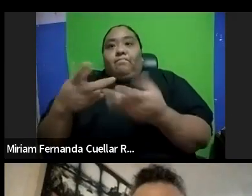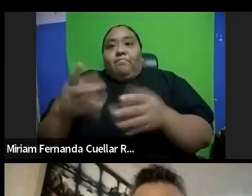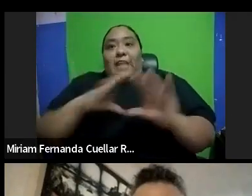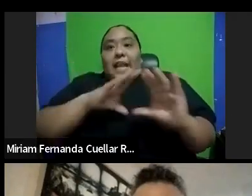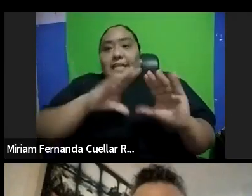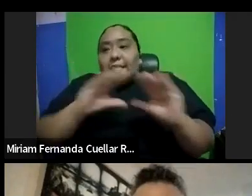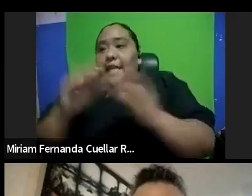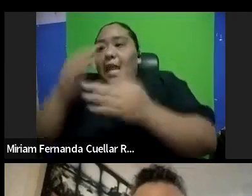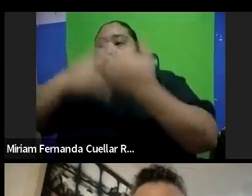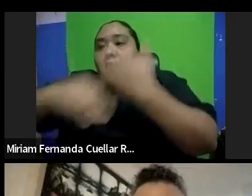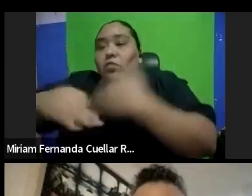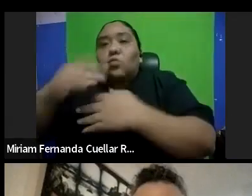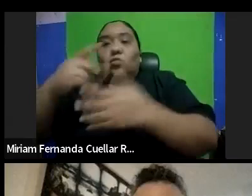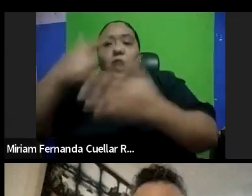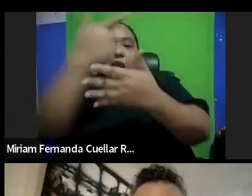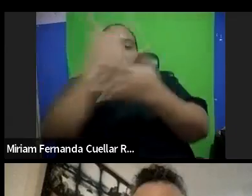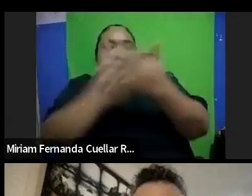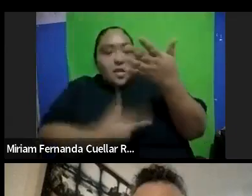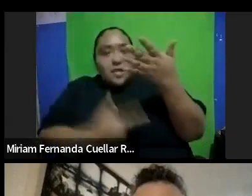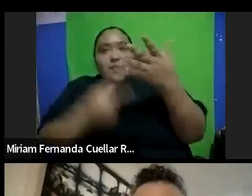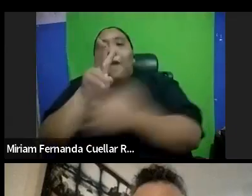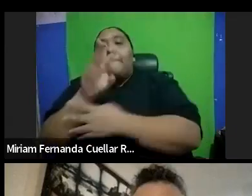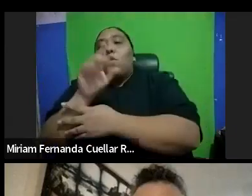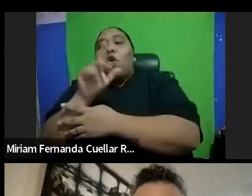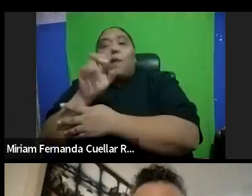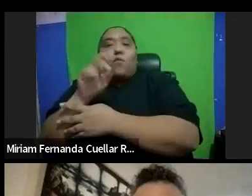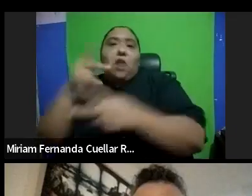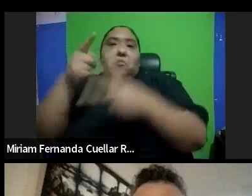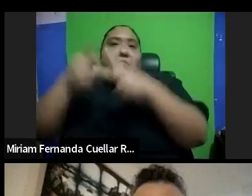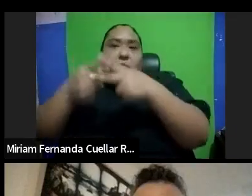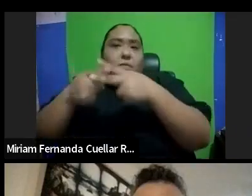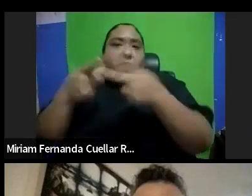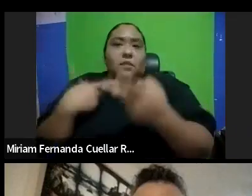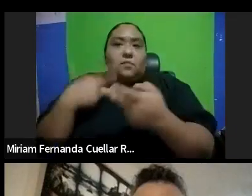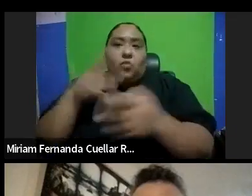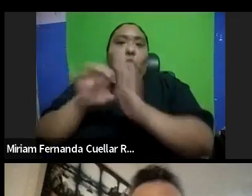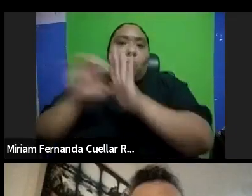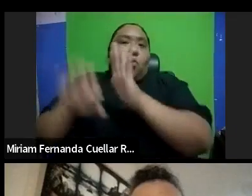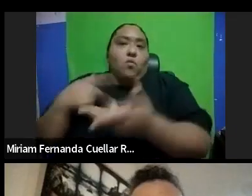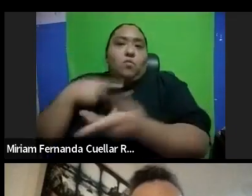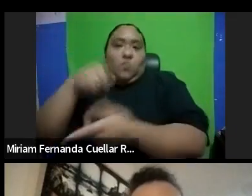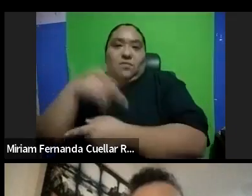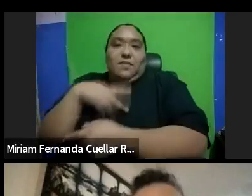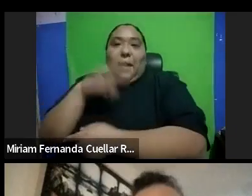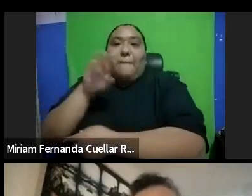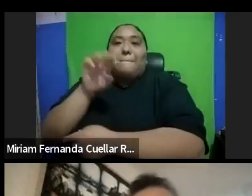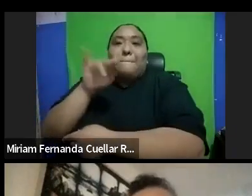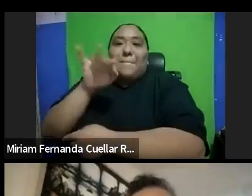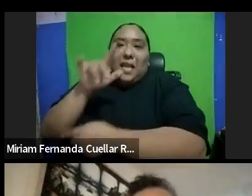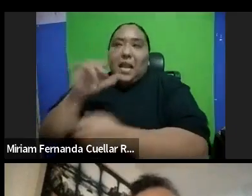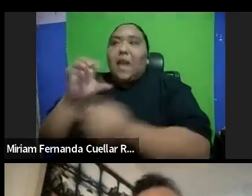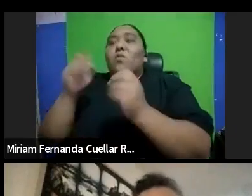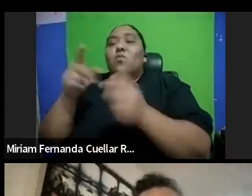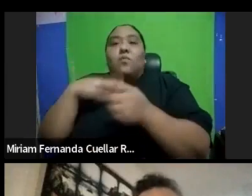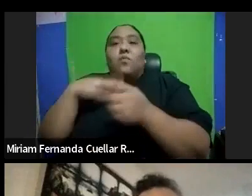que me permiten acomodar este. A lo mejor no, Donald no, una lista de vocabulario matemático Como decía el compañero de